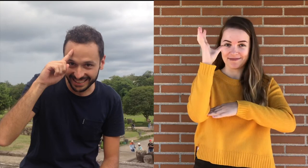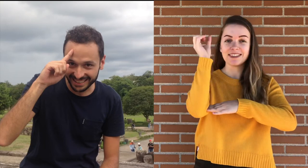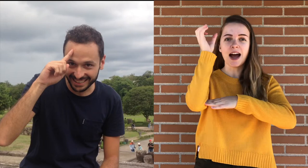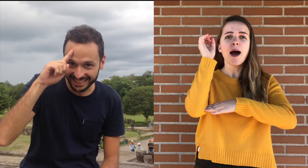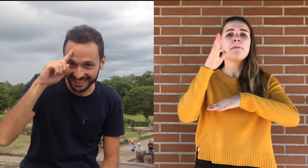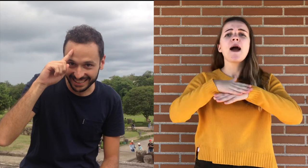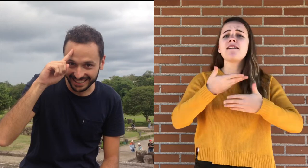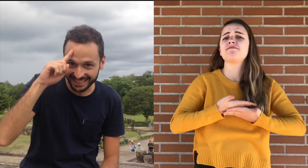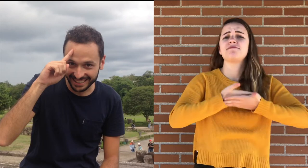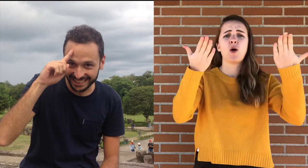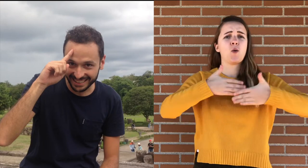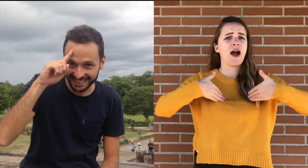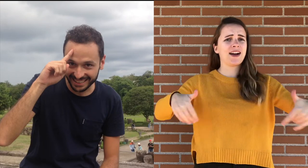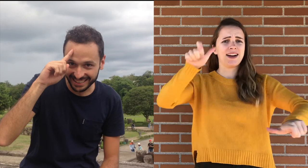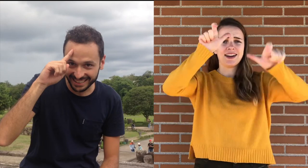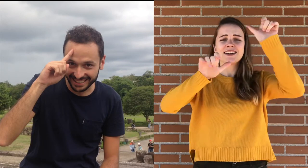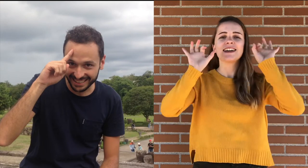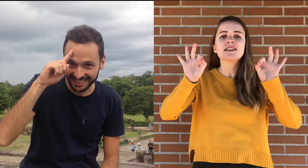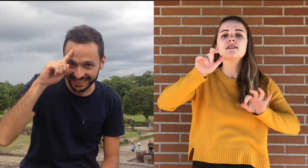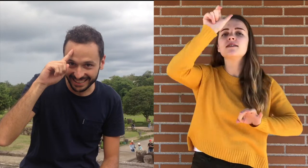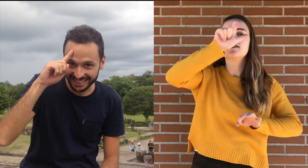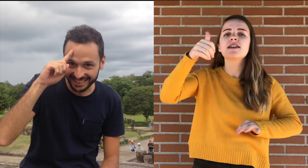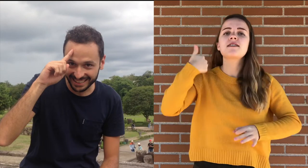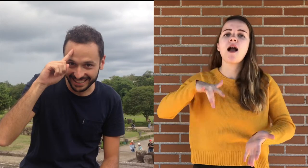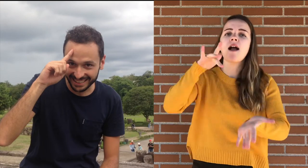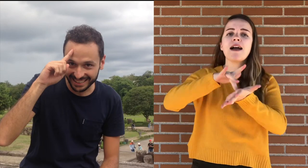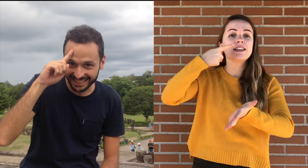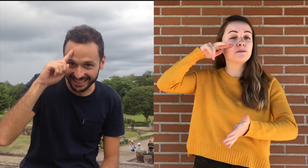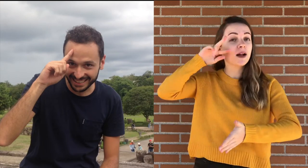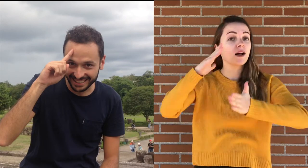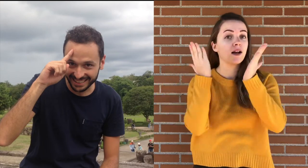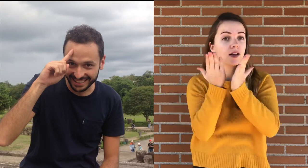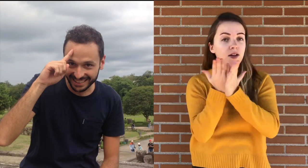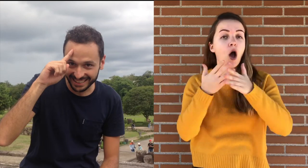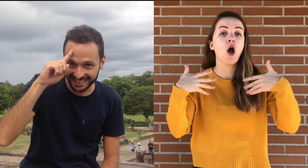La charla es abierta a todas las personas que hayan estudiado